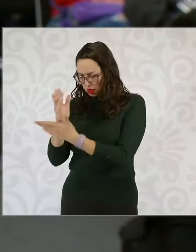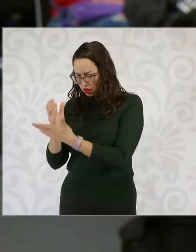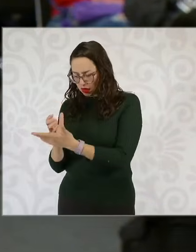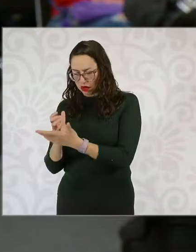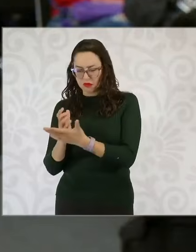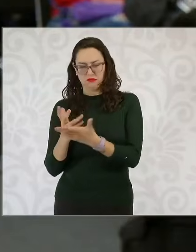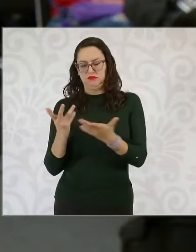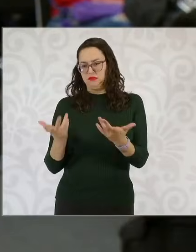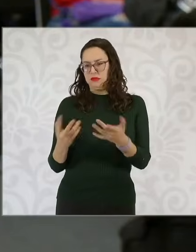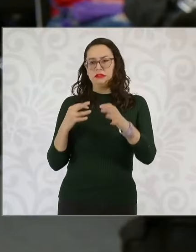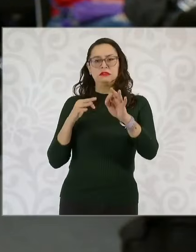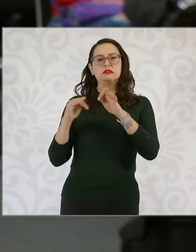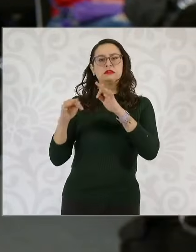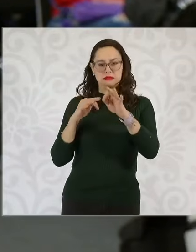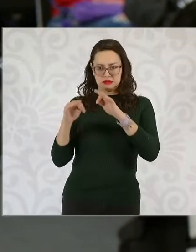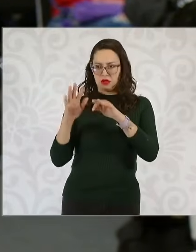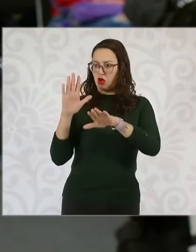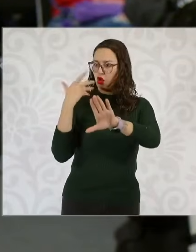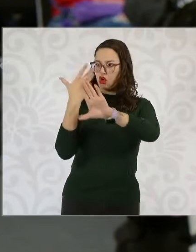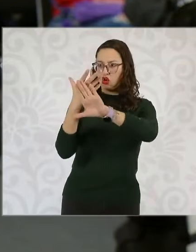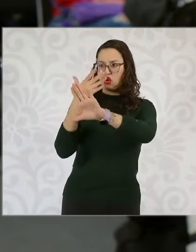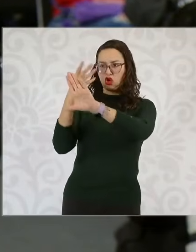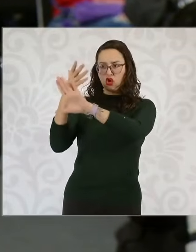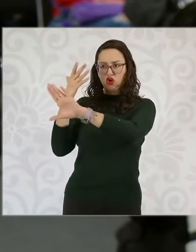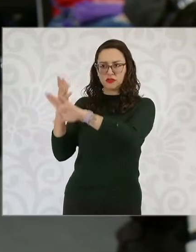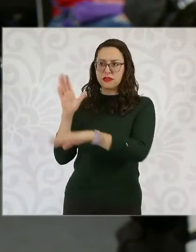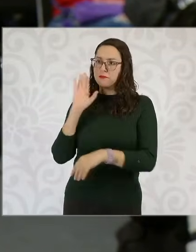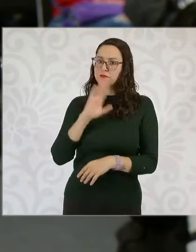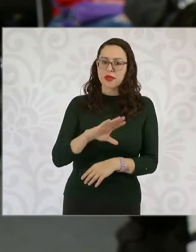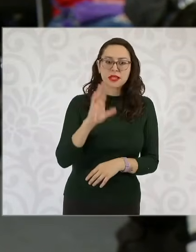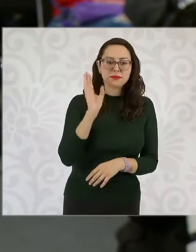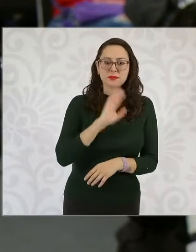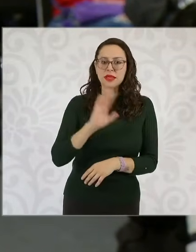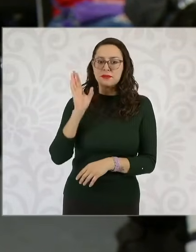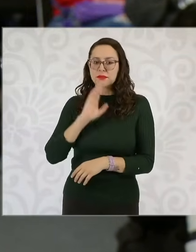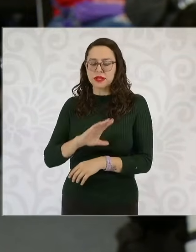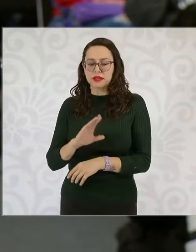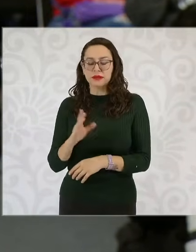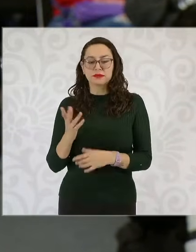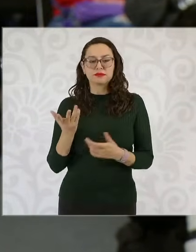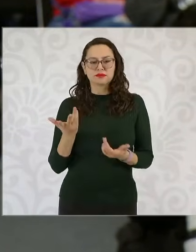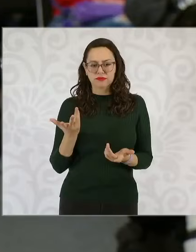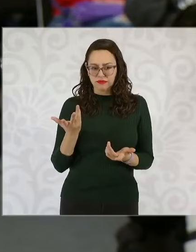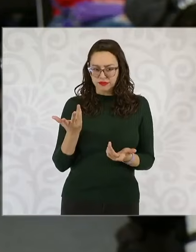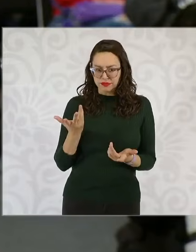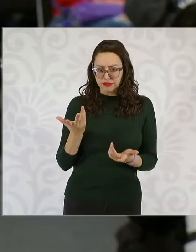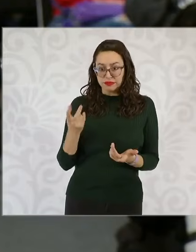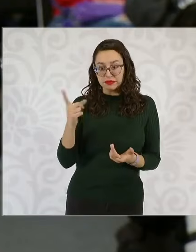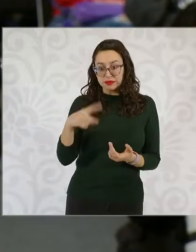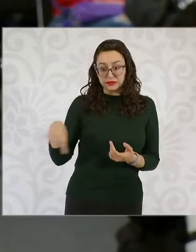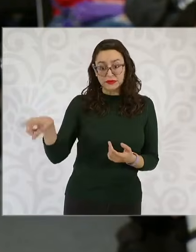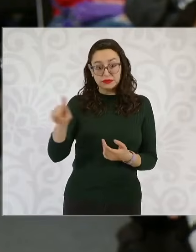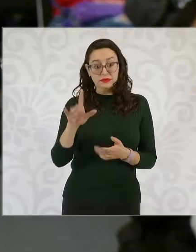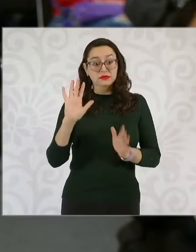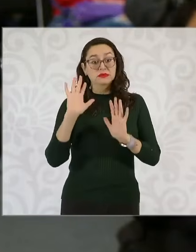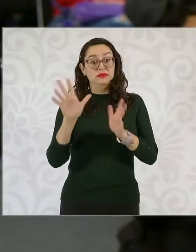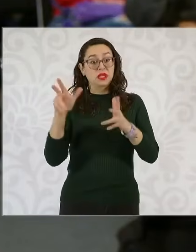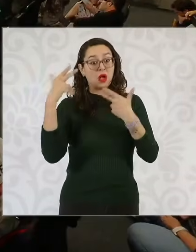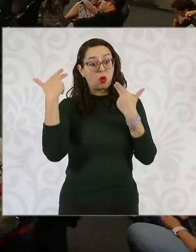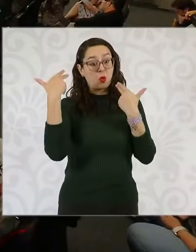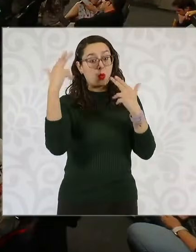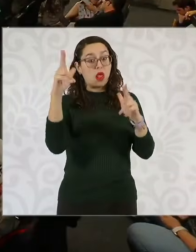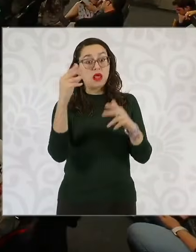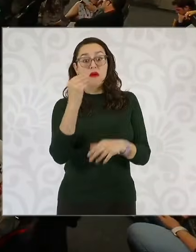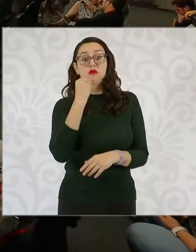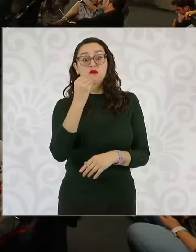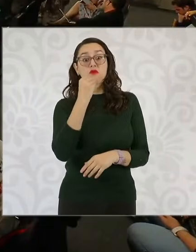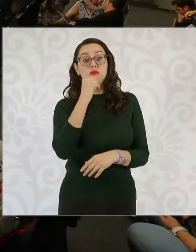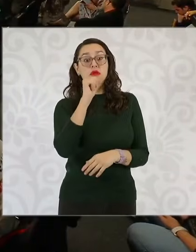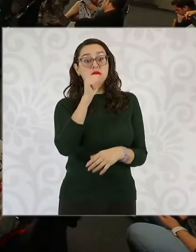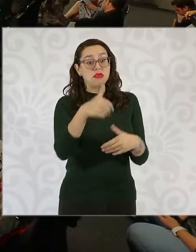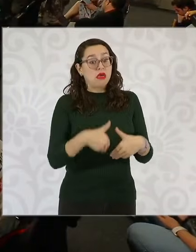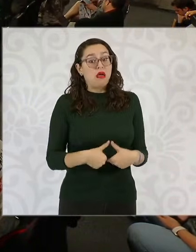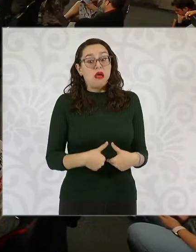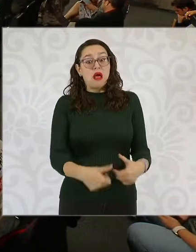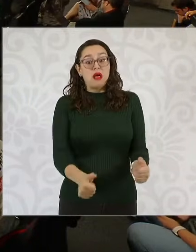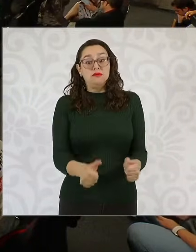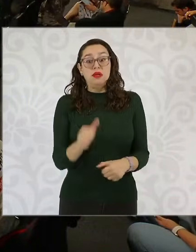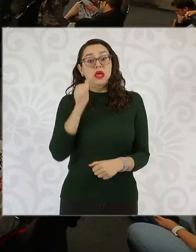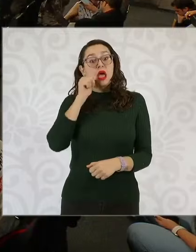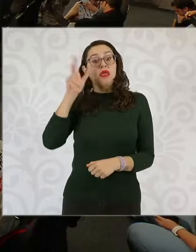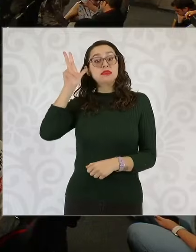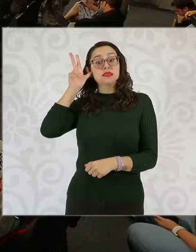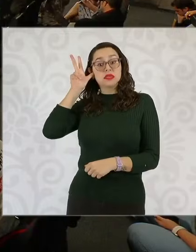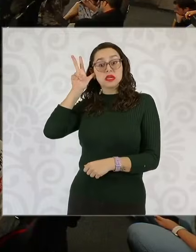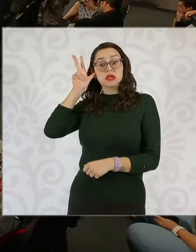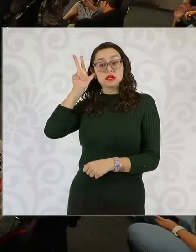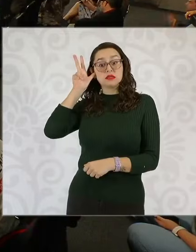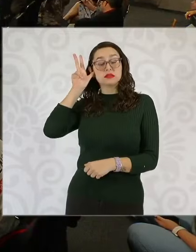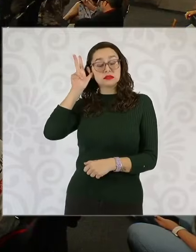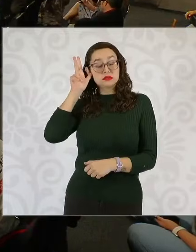pues los trabajadores entraron en en huelga de hambre desde ayer Antier ayer en transmedia se